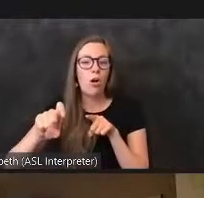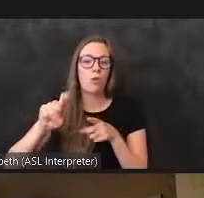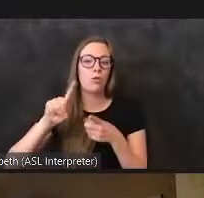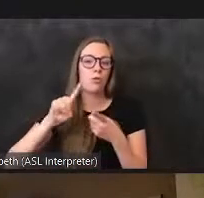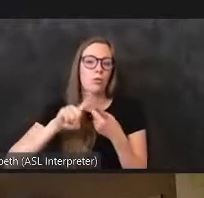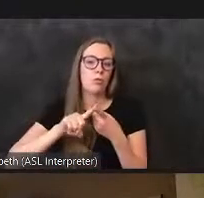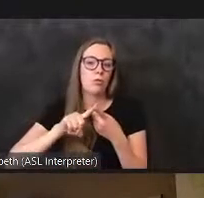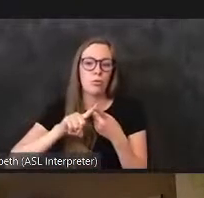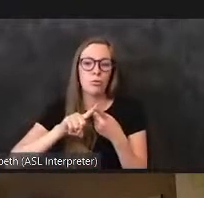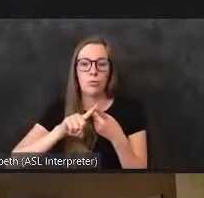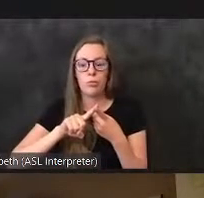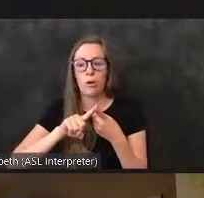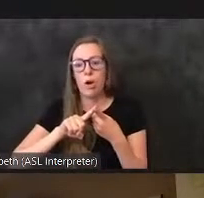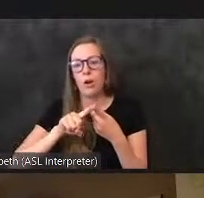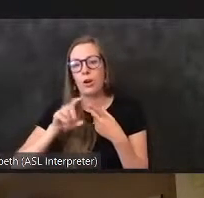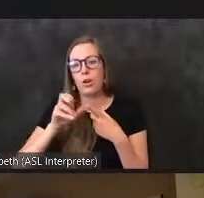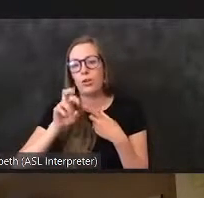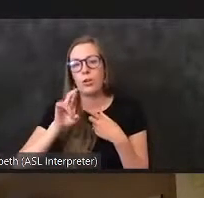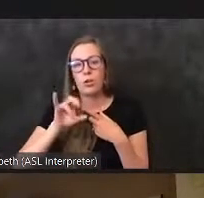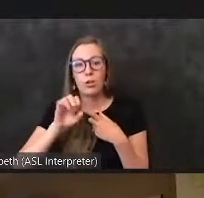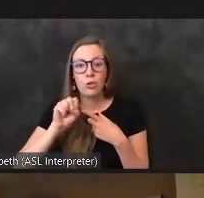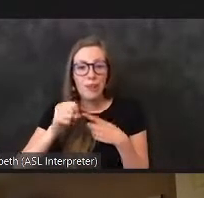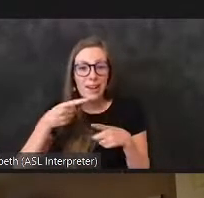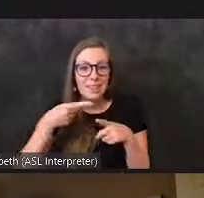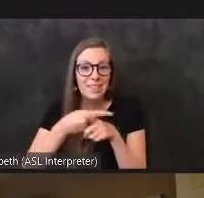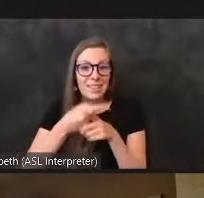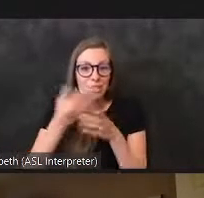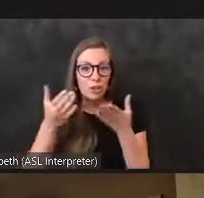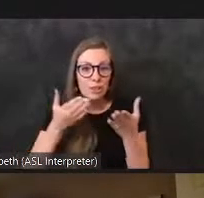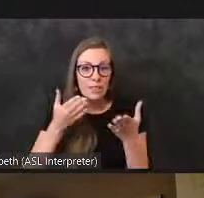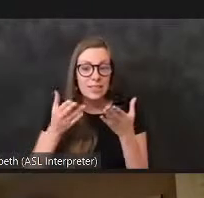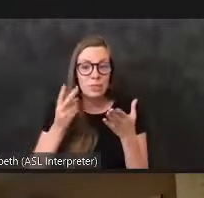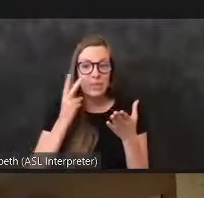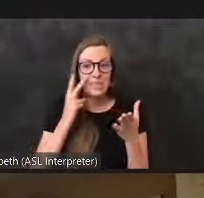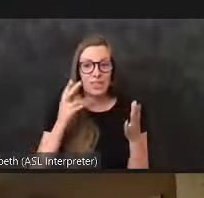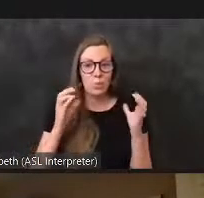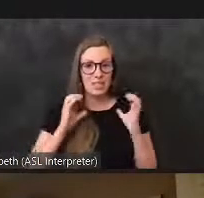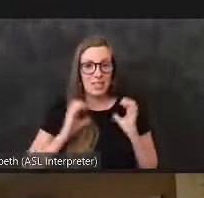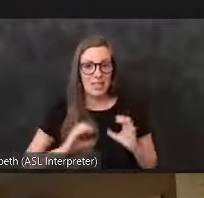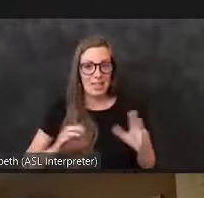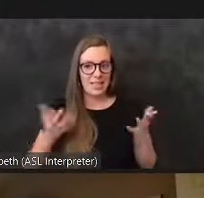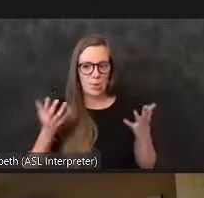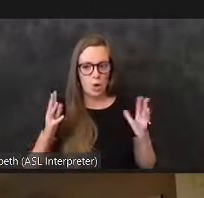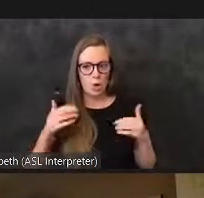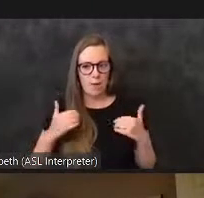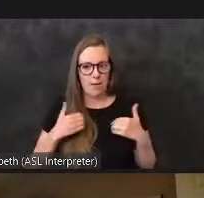central de crisis, en los clientes que ya están y que ya tenemos contacto regular.